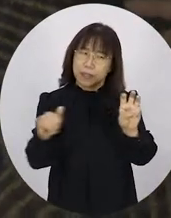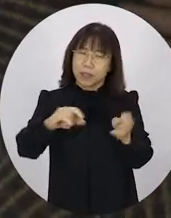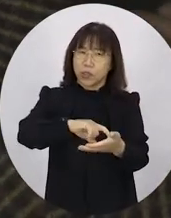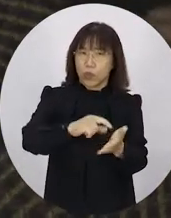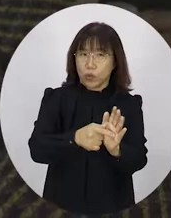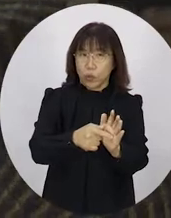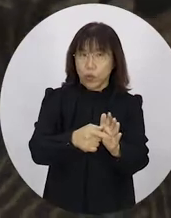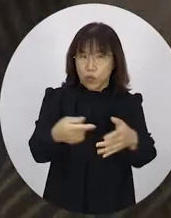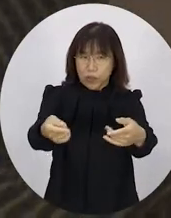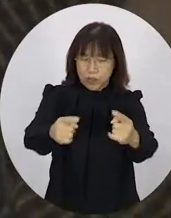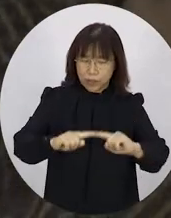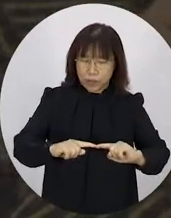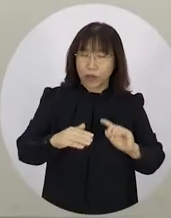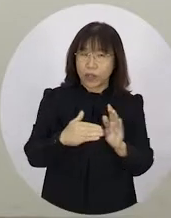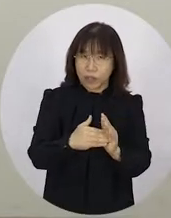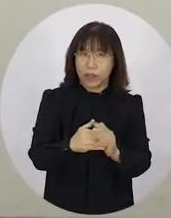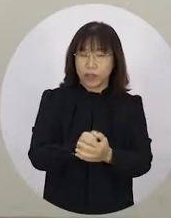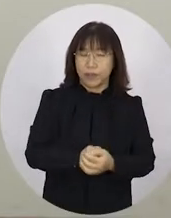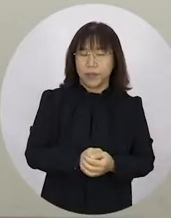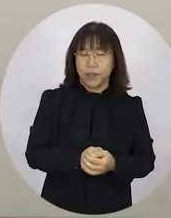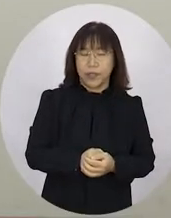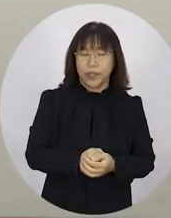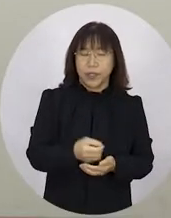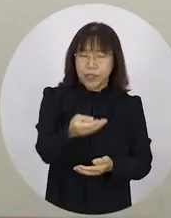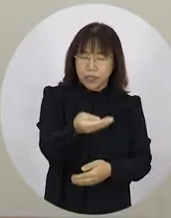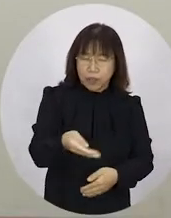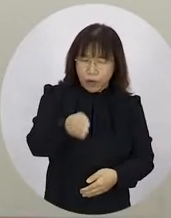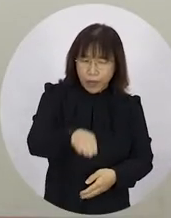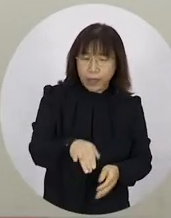今回の展示はガンソ地域内の 書道家らと同好たちが